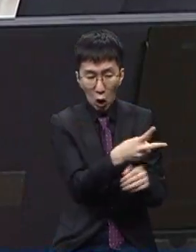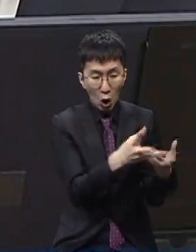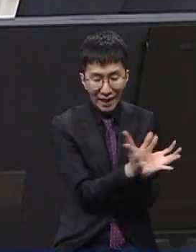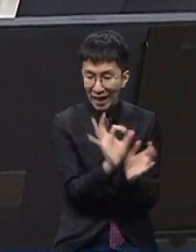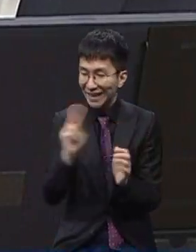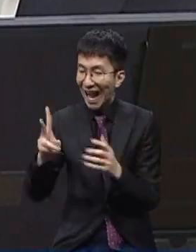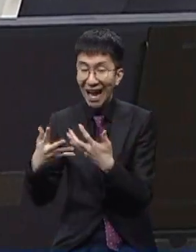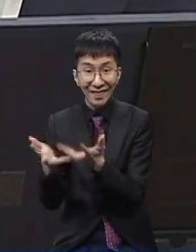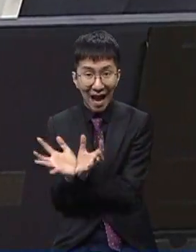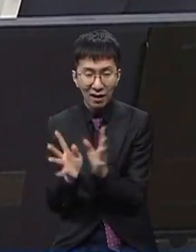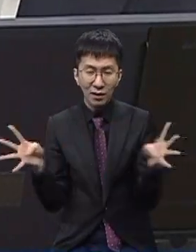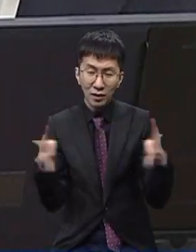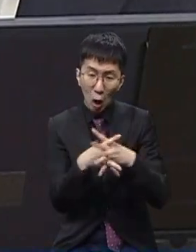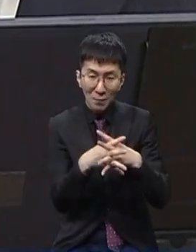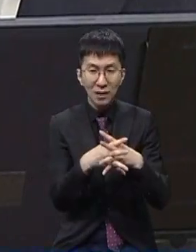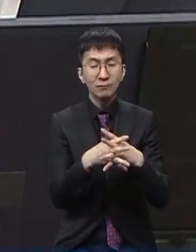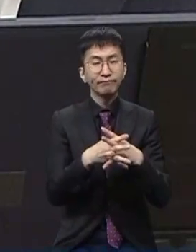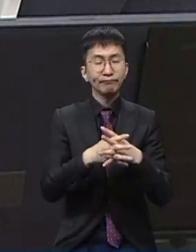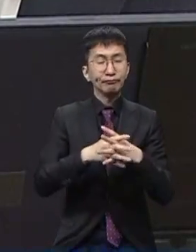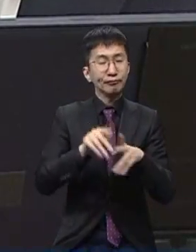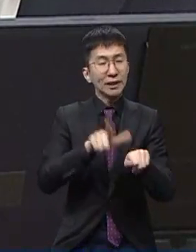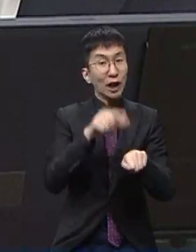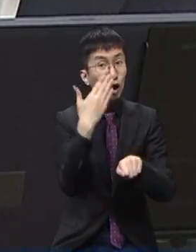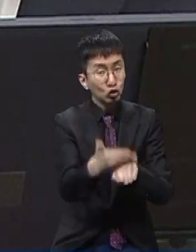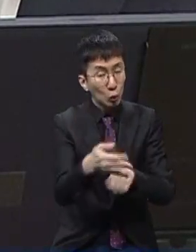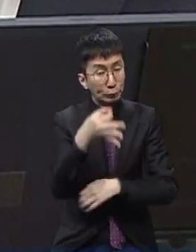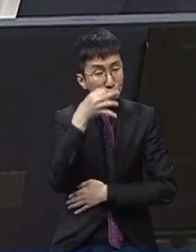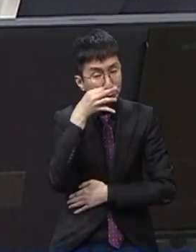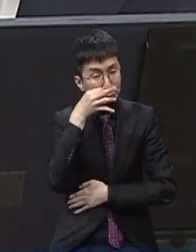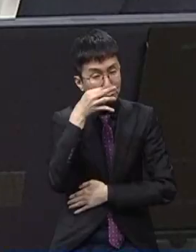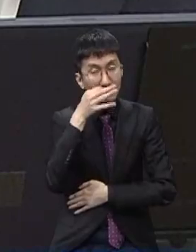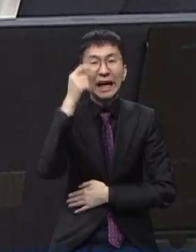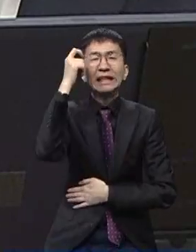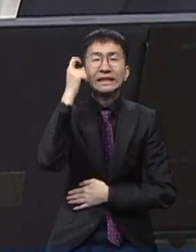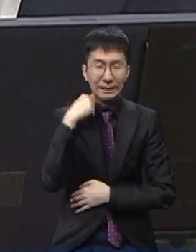결과를 지켜보겠다, 이렇게 두 갈래 해석이 다 가능합니다.